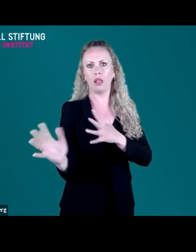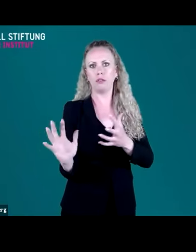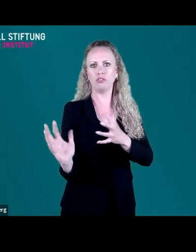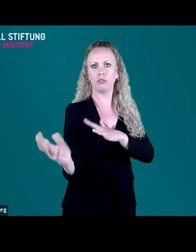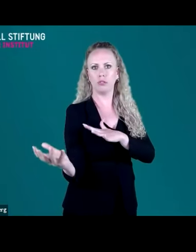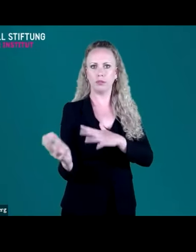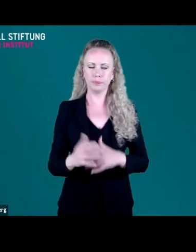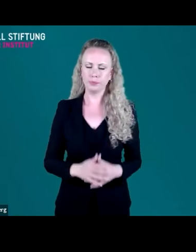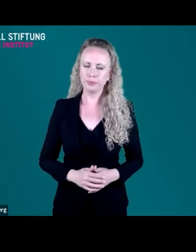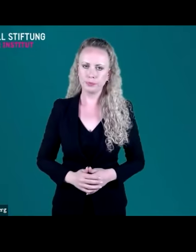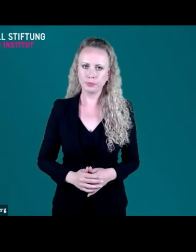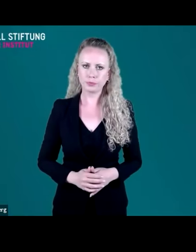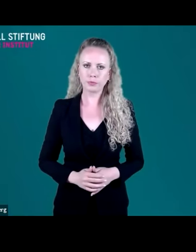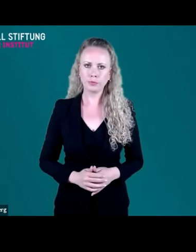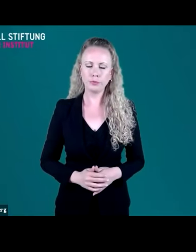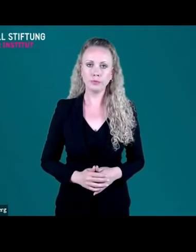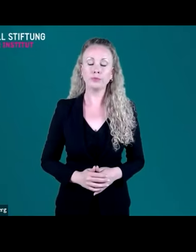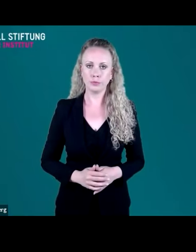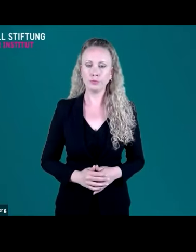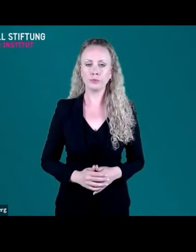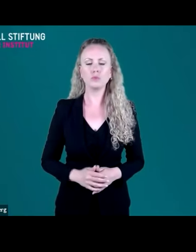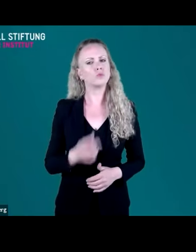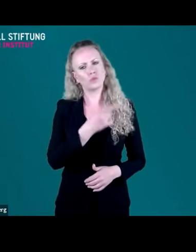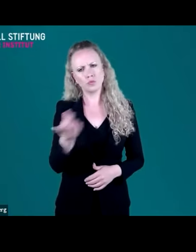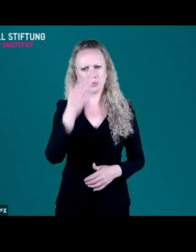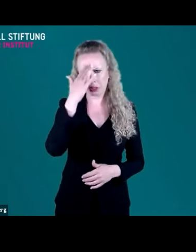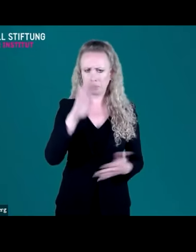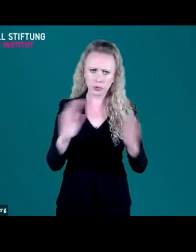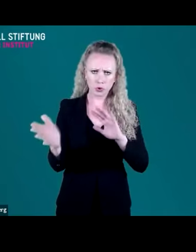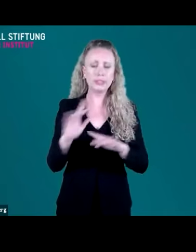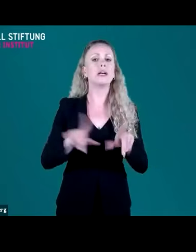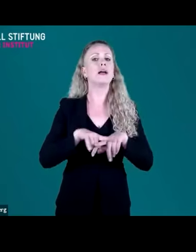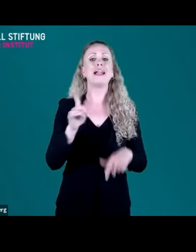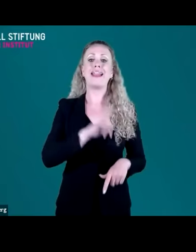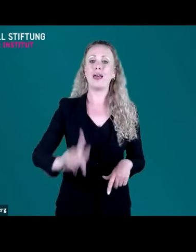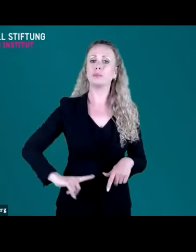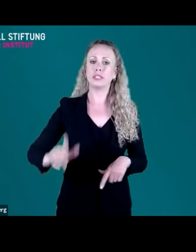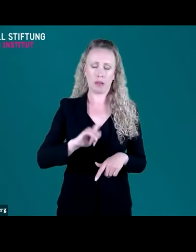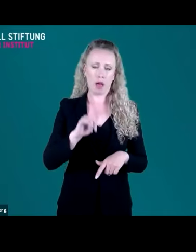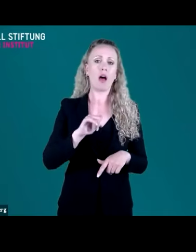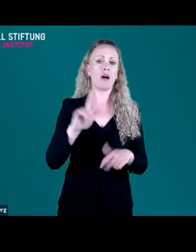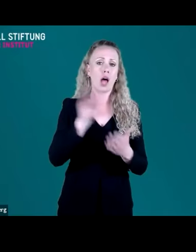Wer sich schon mal mit der Leipziger Autoritarismus-Studie beschäftigt hat, weiß auch schon,